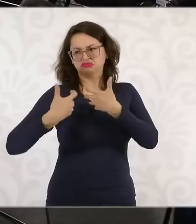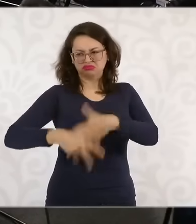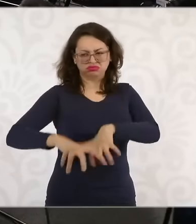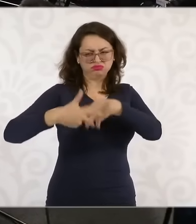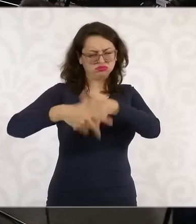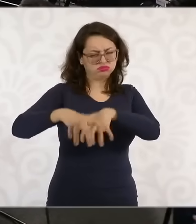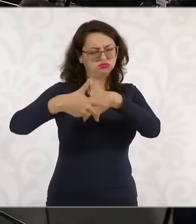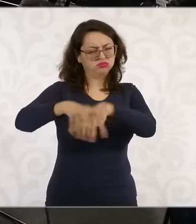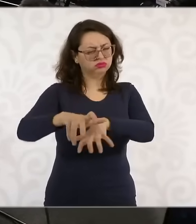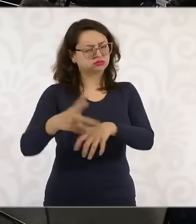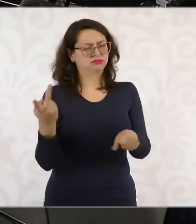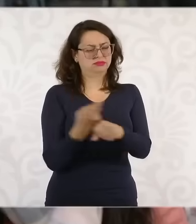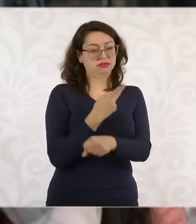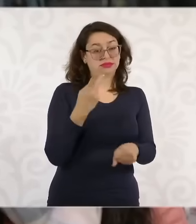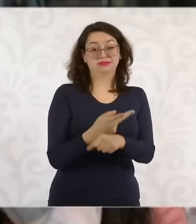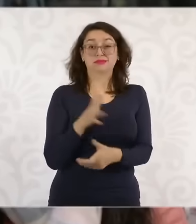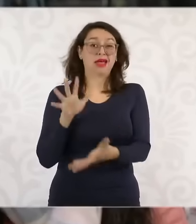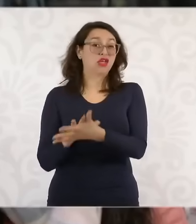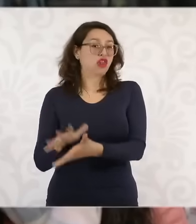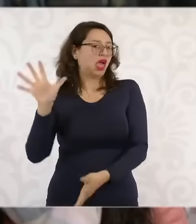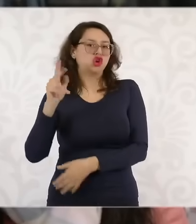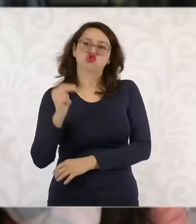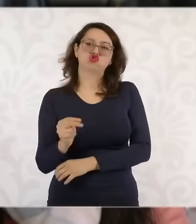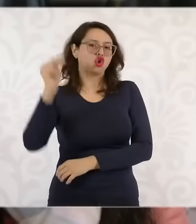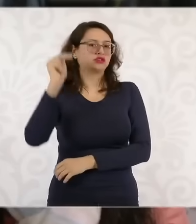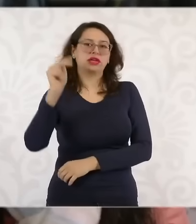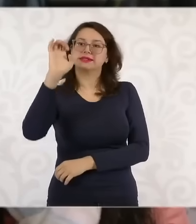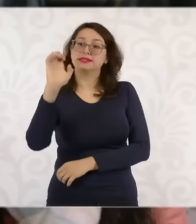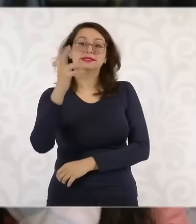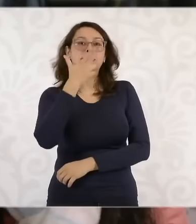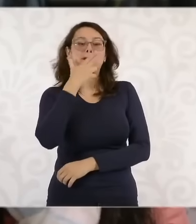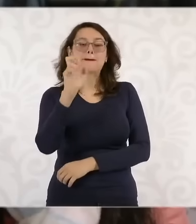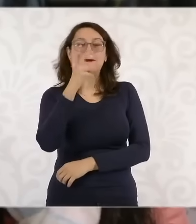mucha gente del norte, de Chihuahua, de Sonora, algunas regiones que están muy molestos y bueno,